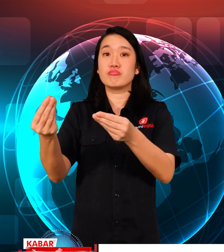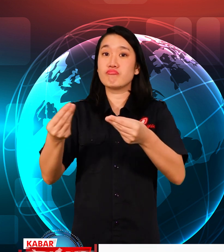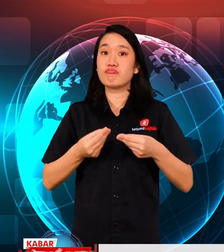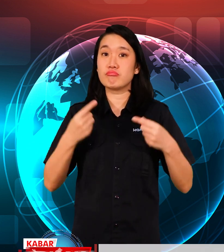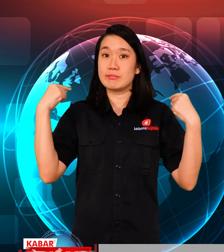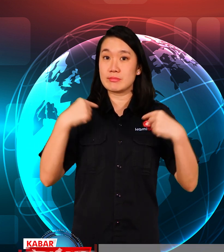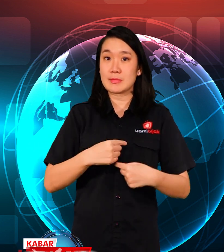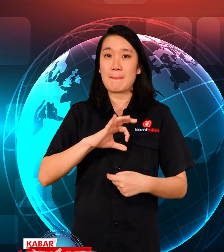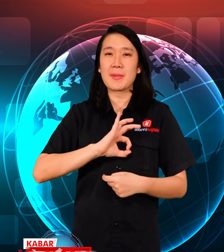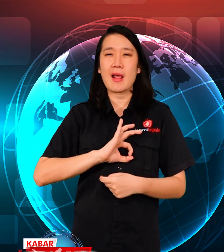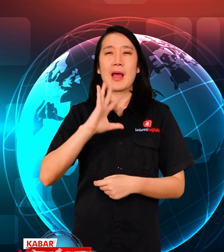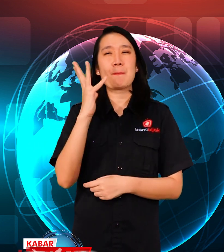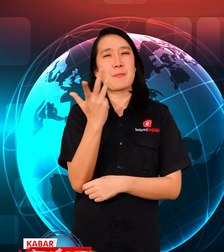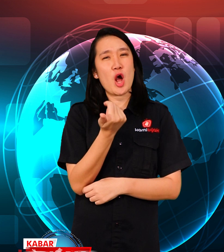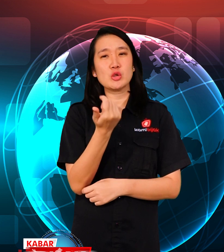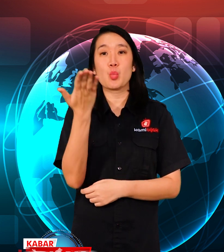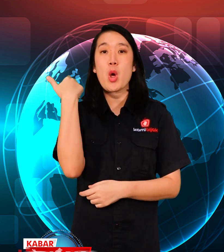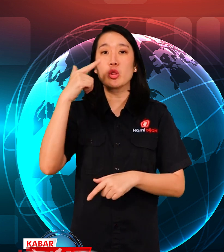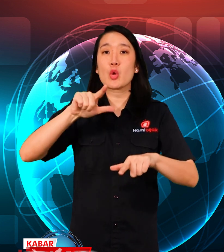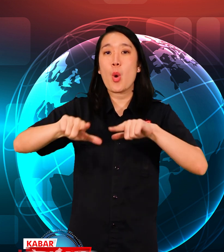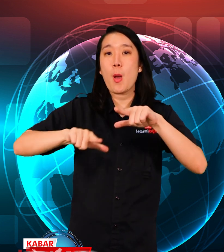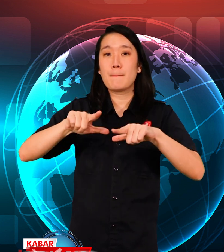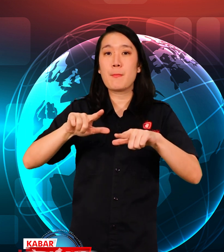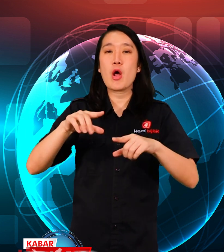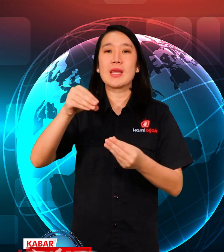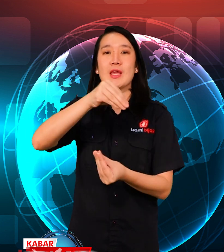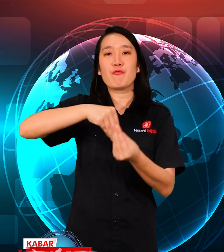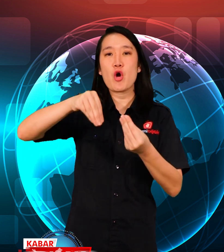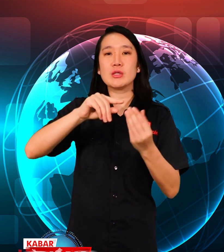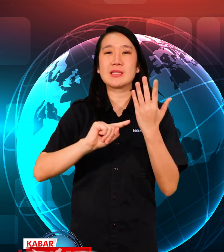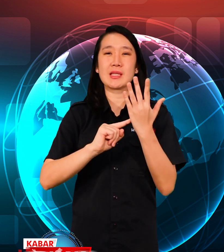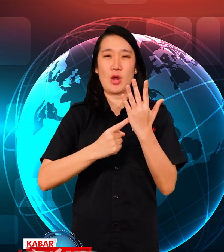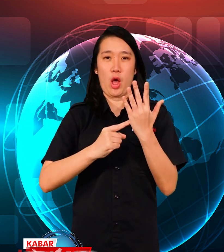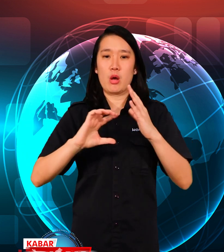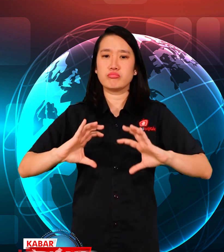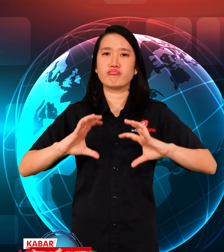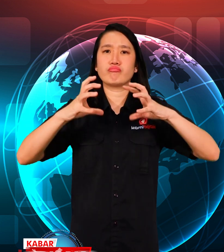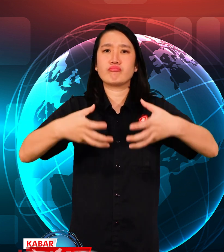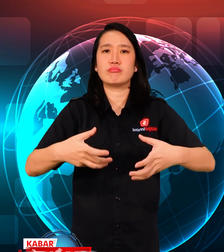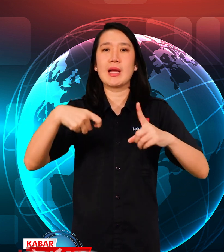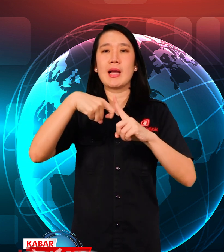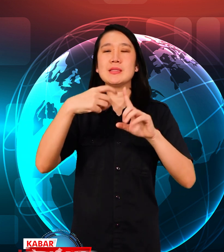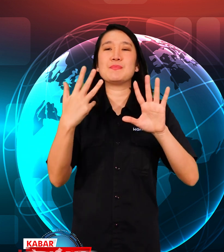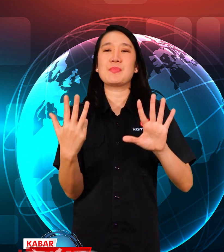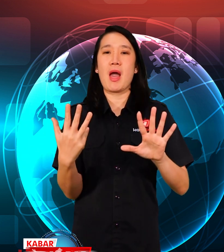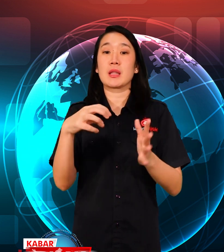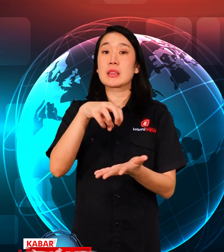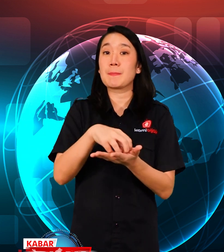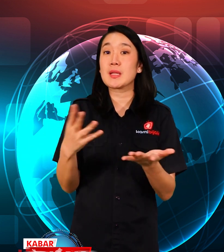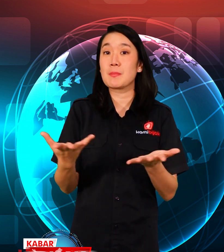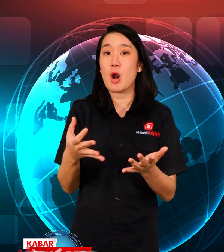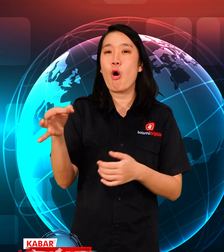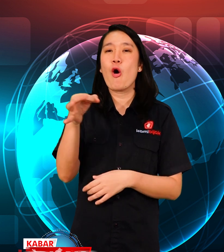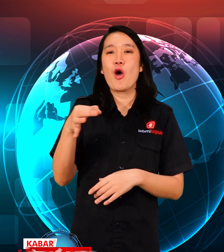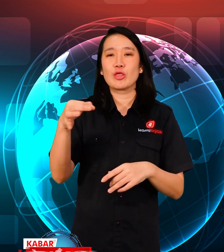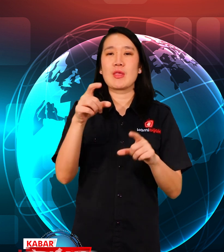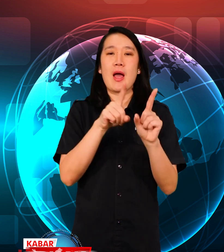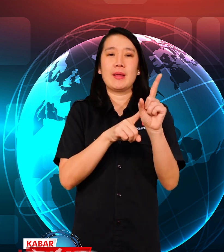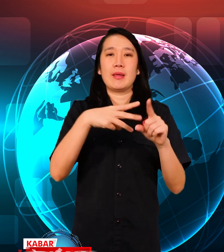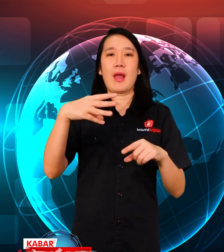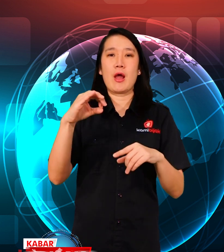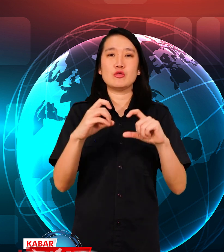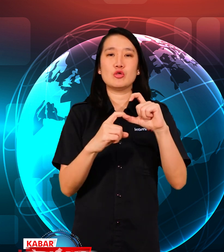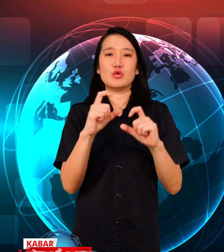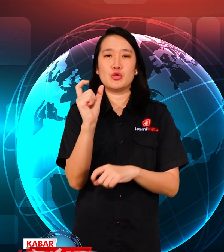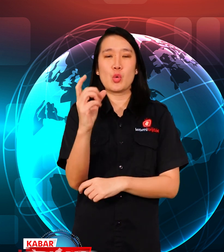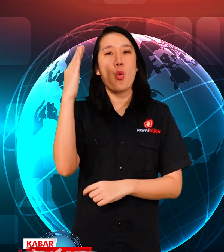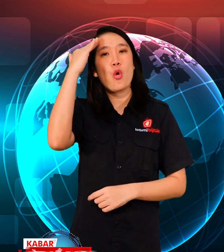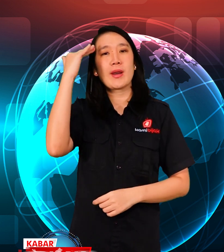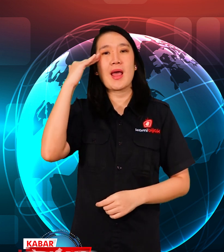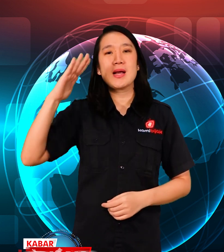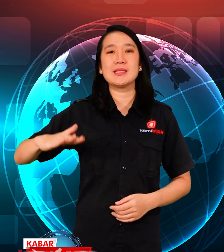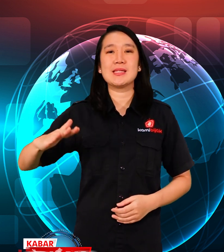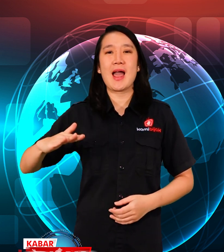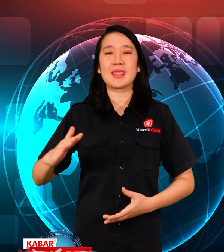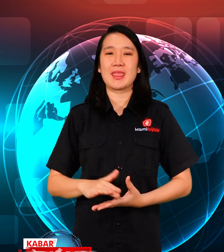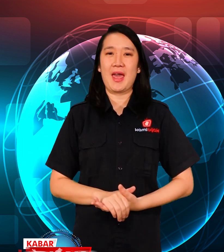mendapatkan medali emas pada lomba Inovasi Teknologi Dunia ke-9 di Kota Yeosu, Korea Selatan.